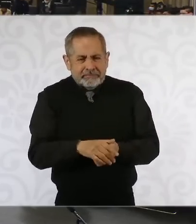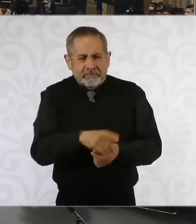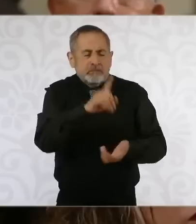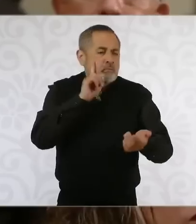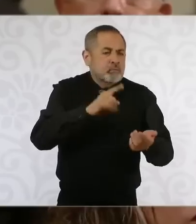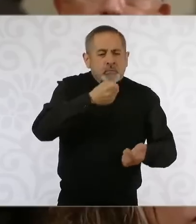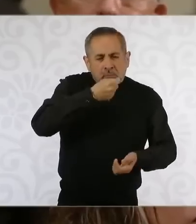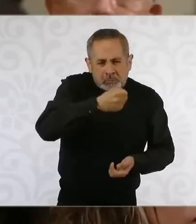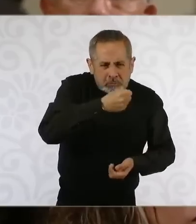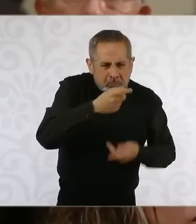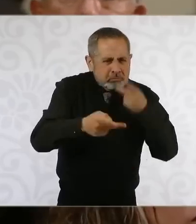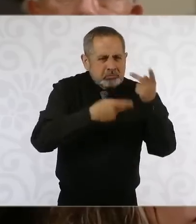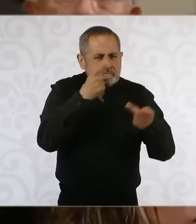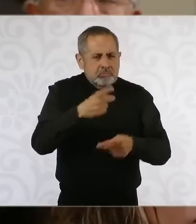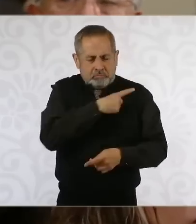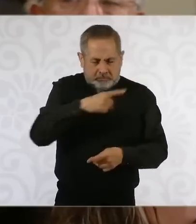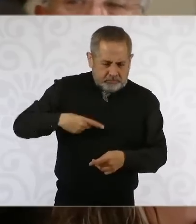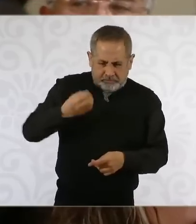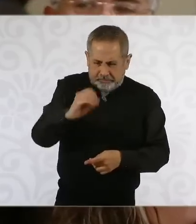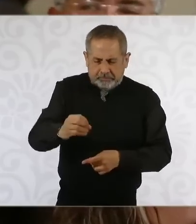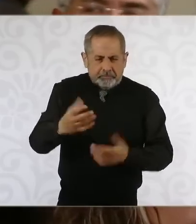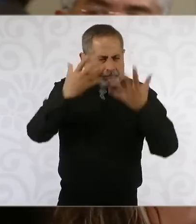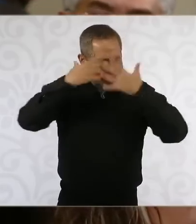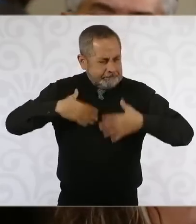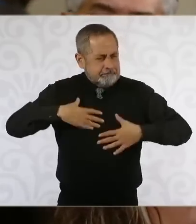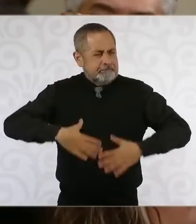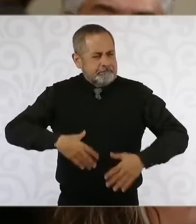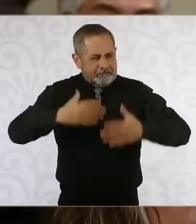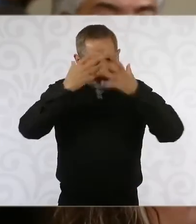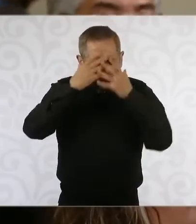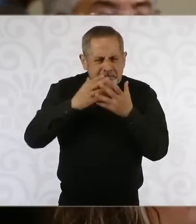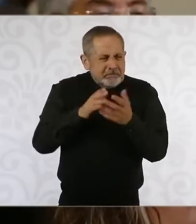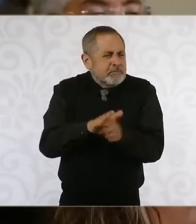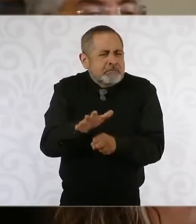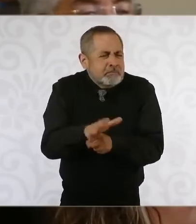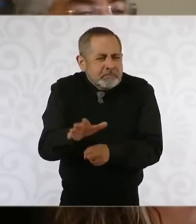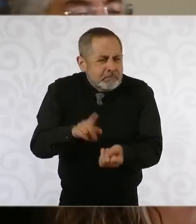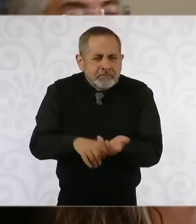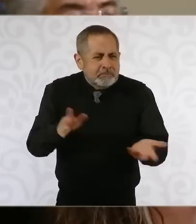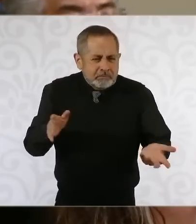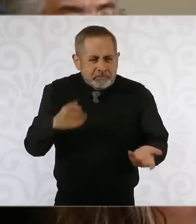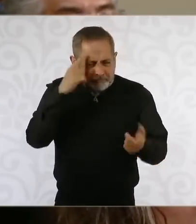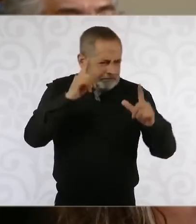reportero o El fotógrafo precisamente para para tomar este las fotografías estamos hablando de